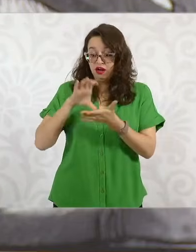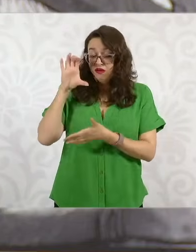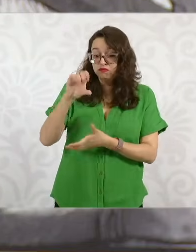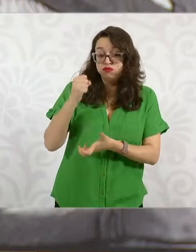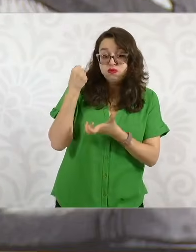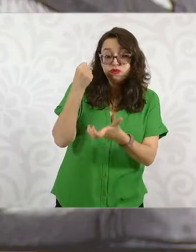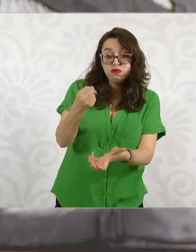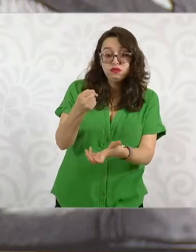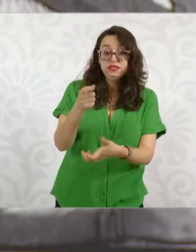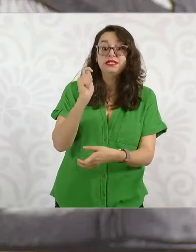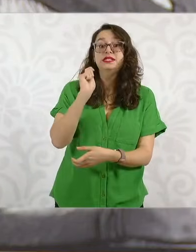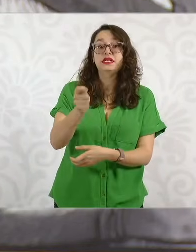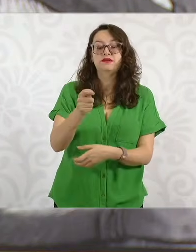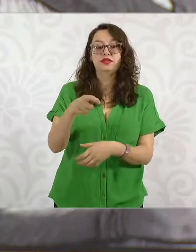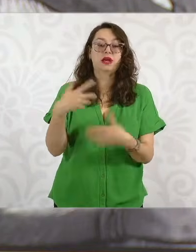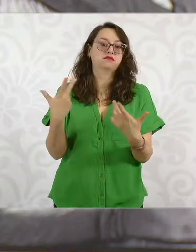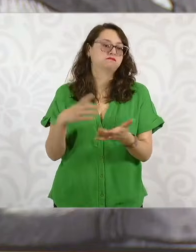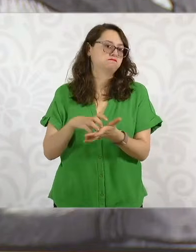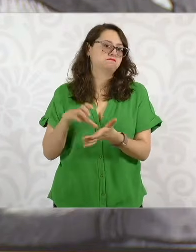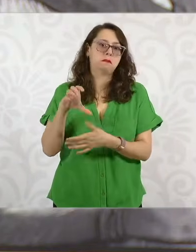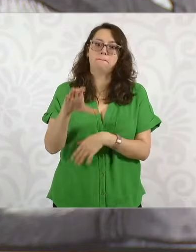representa una de las inversiones más importantes de Opel a nivel mundial